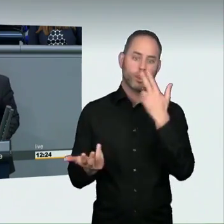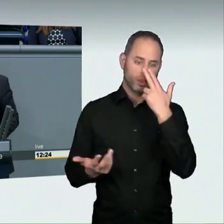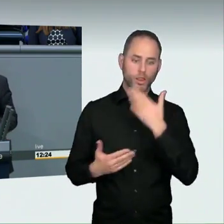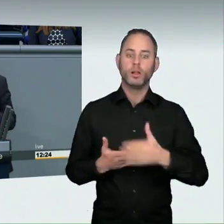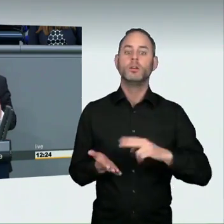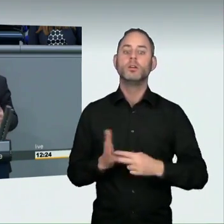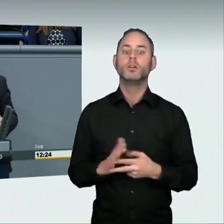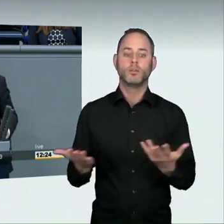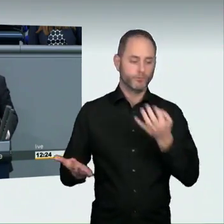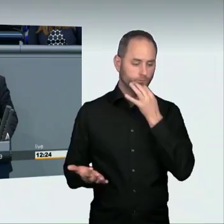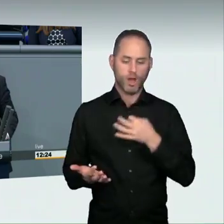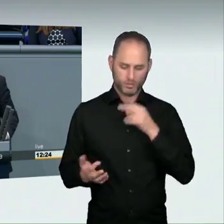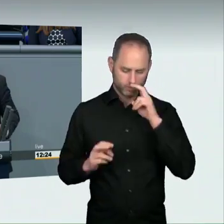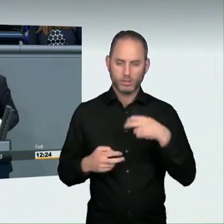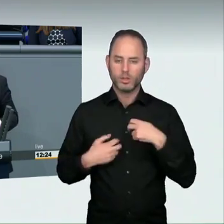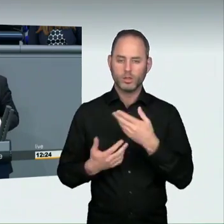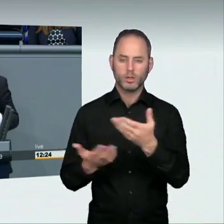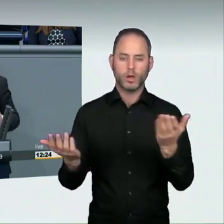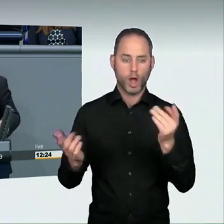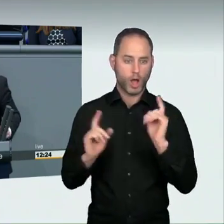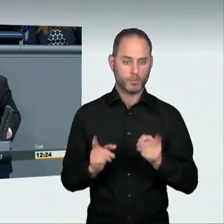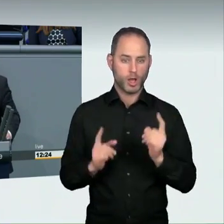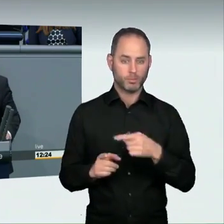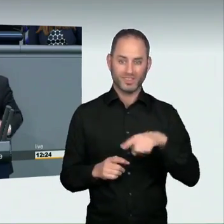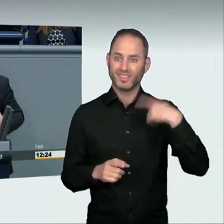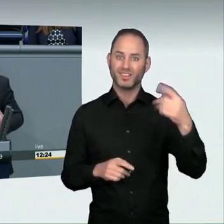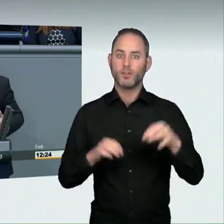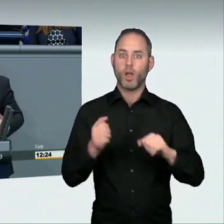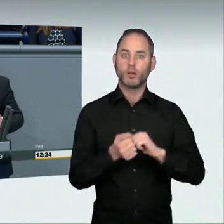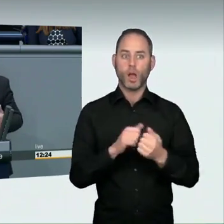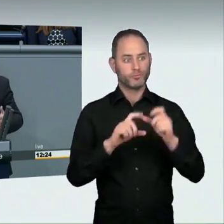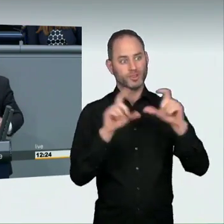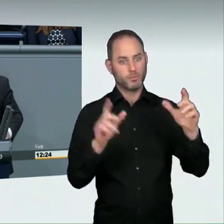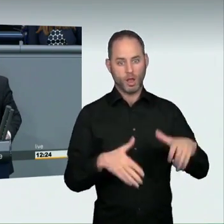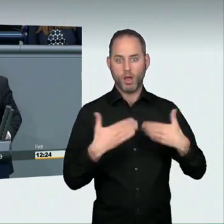das haben Sie auch jetzt wieder ein paar Mal gesagt. Sie sagen auch immer wieder, zum Beispiel auf Podiumsdiskussionen: Wir wollen zukünftige Eigentümer schützen